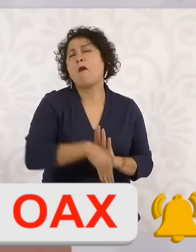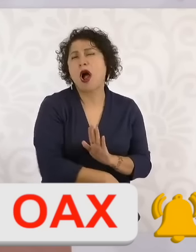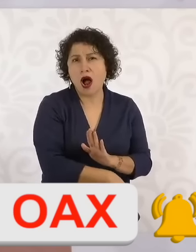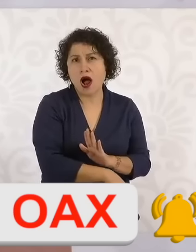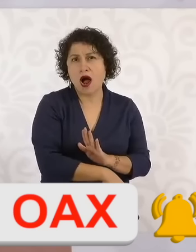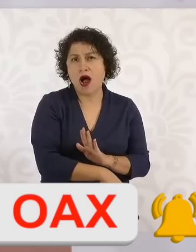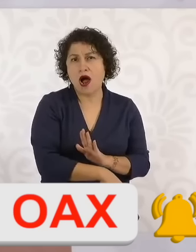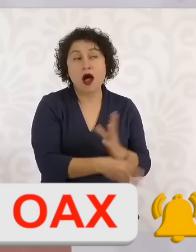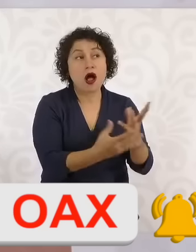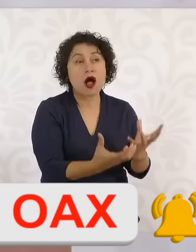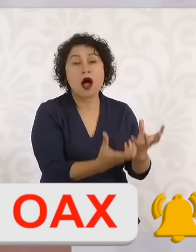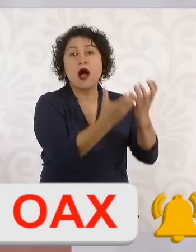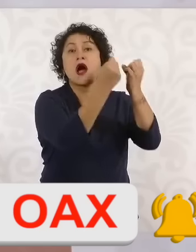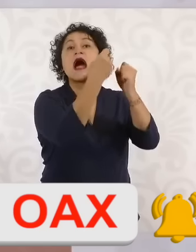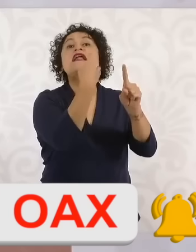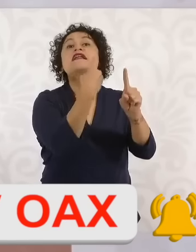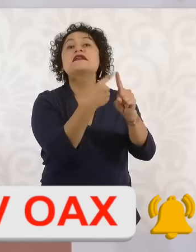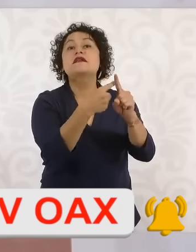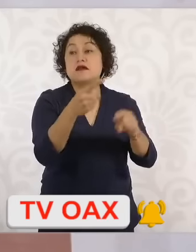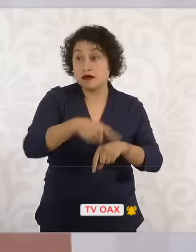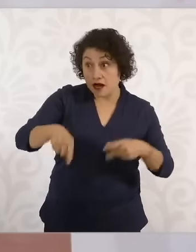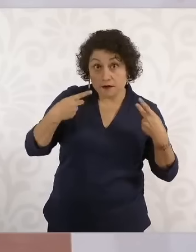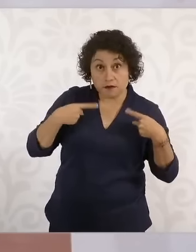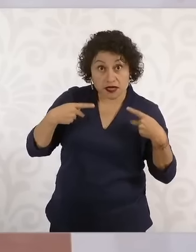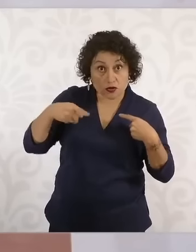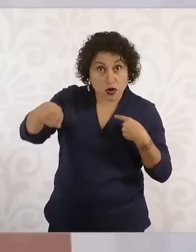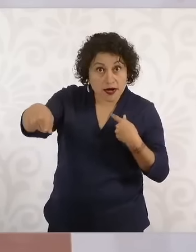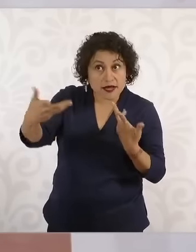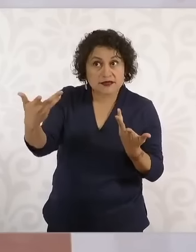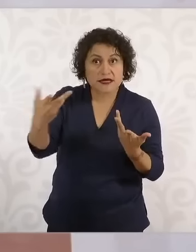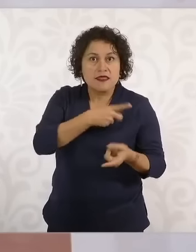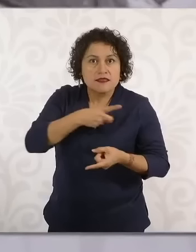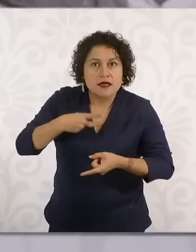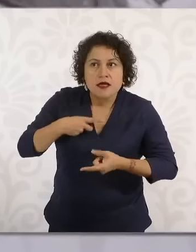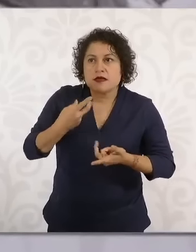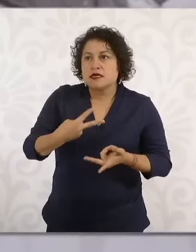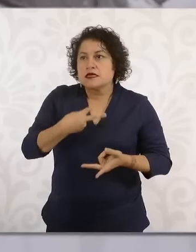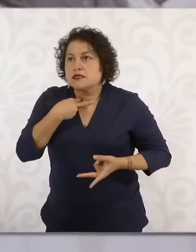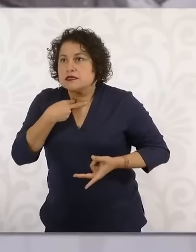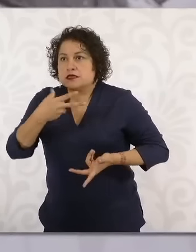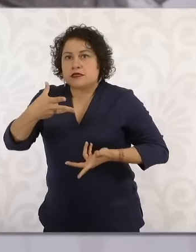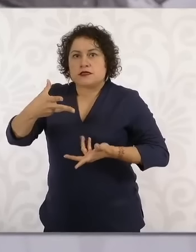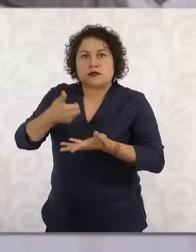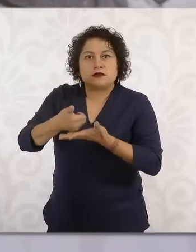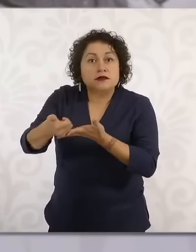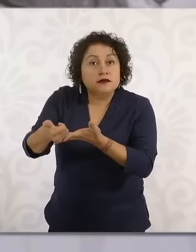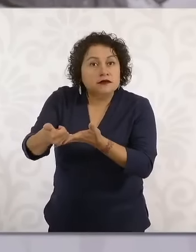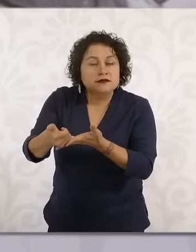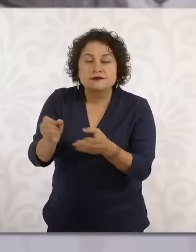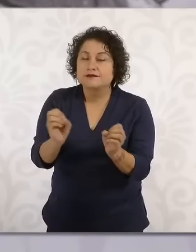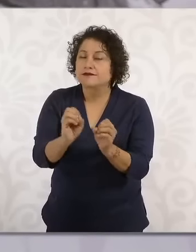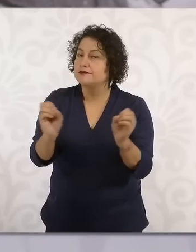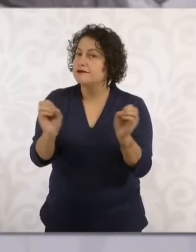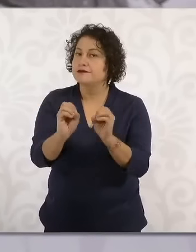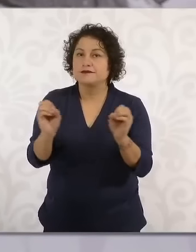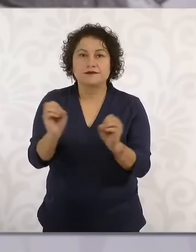a la gente que debía dinero. La gente perdió todo porque de la noche a la mañana le aumentaron los